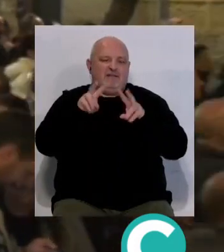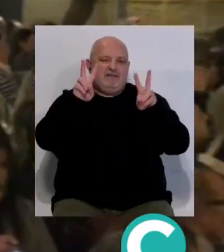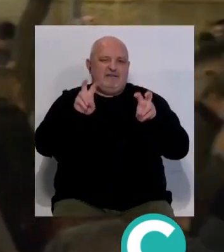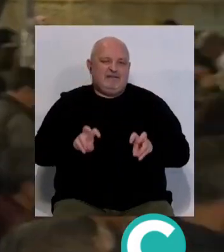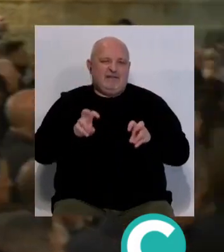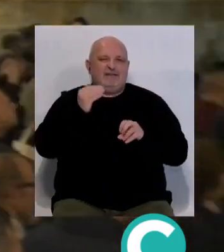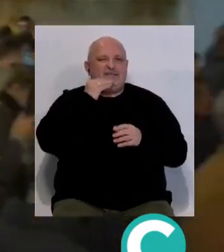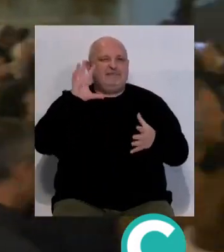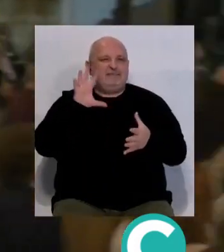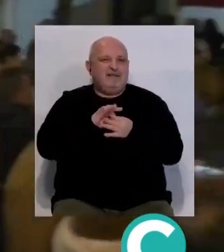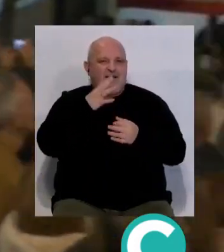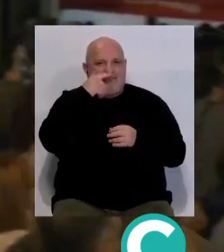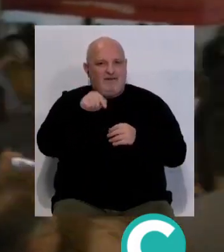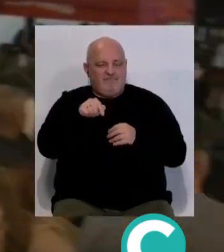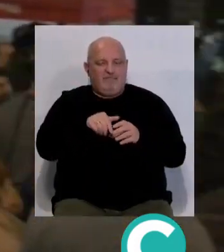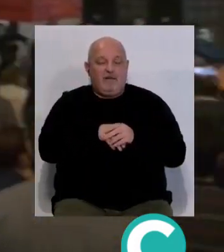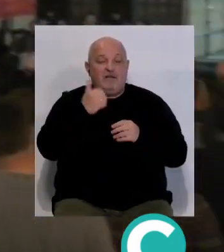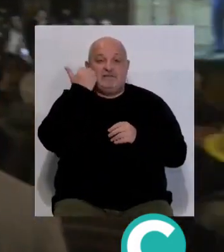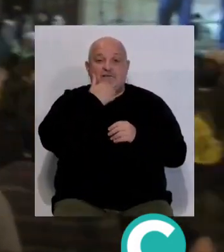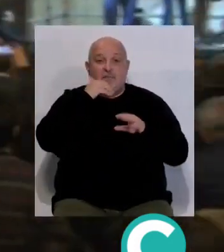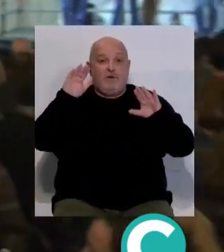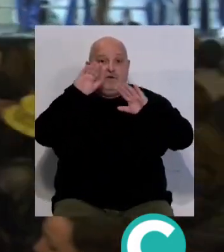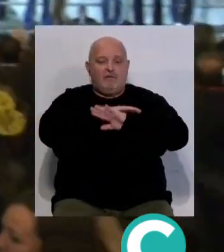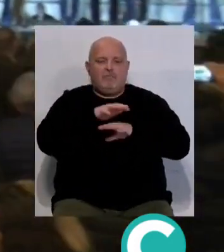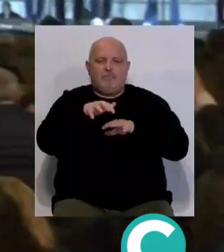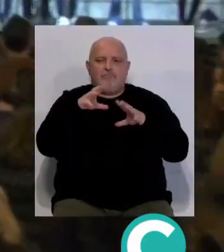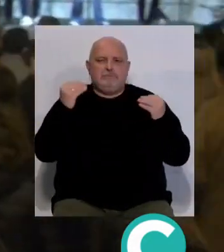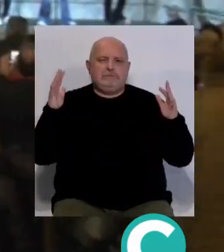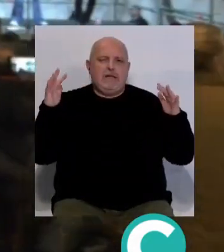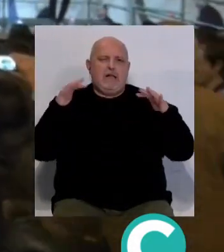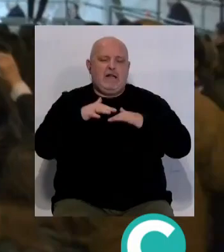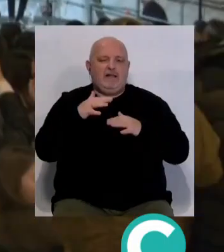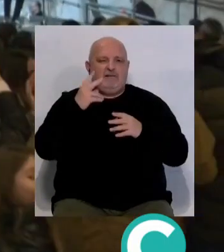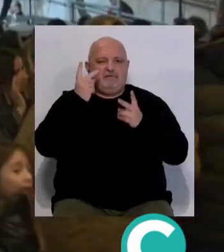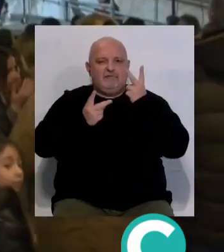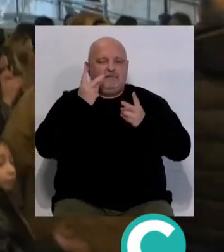gastronómicos en la calle el sábado por la noche muchísimos gaditanos y visitantes pasaron por la